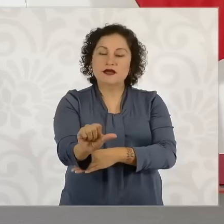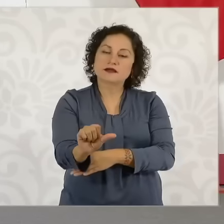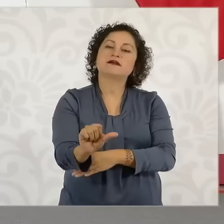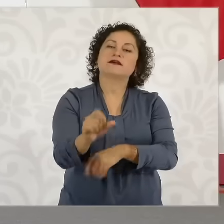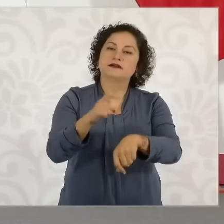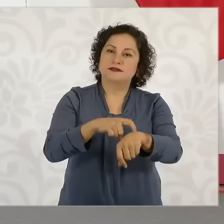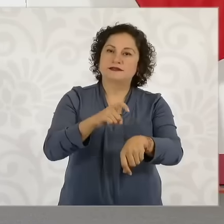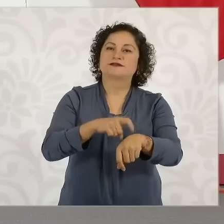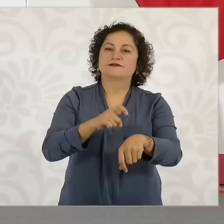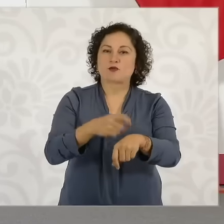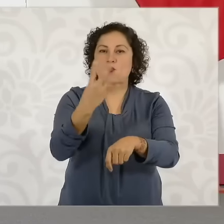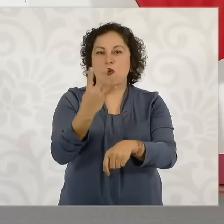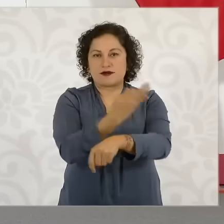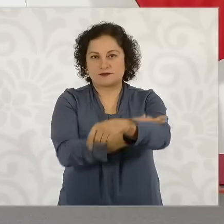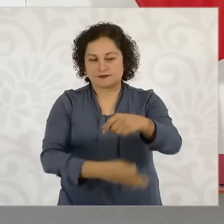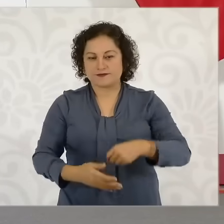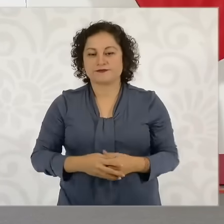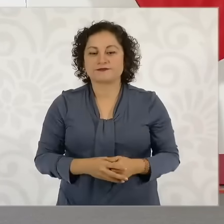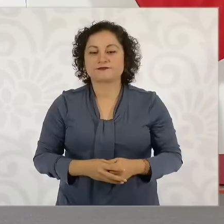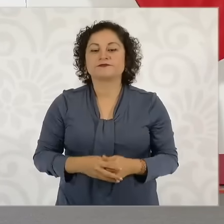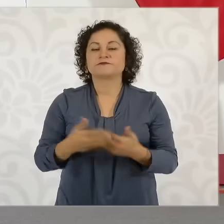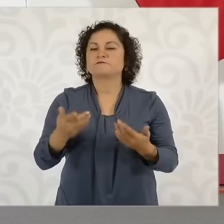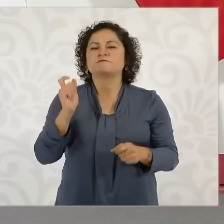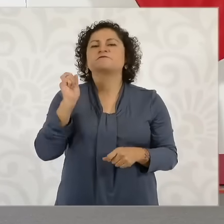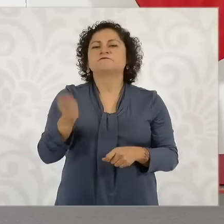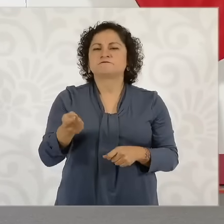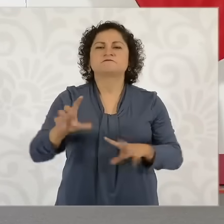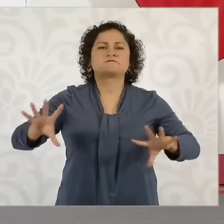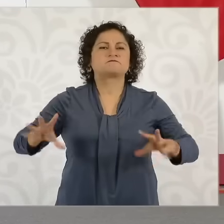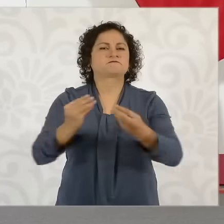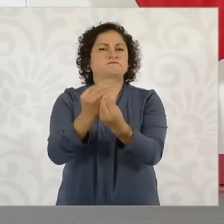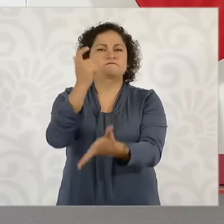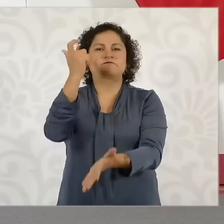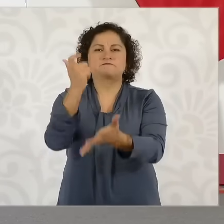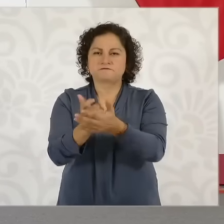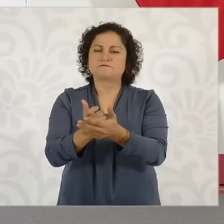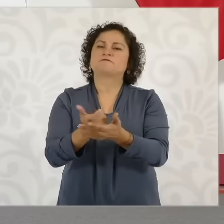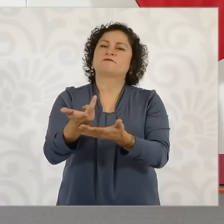Viajes en el tren, incluyen el transporte terrestre, el vuelo redondo, el hospedaje,